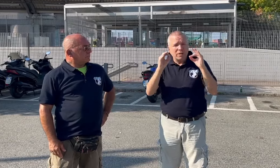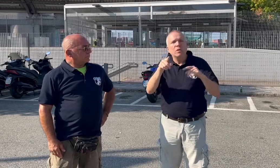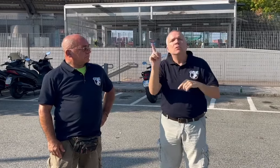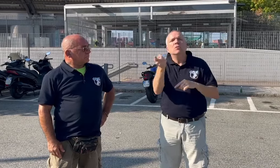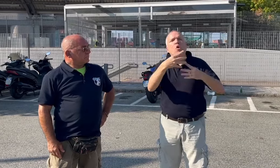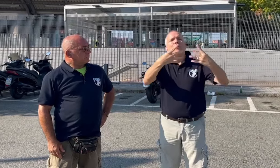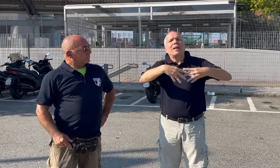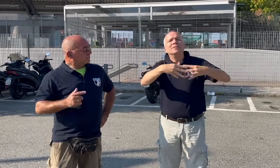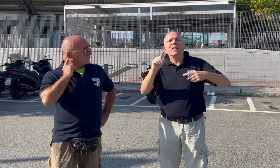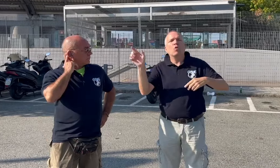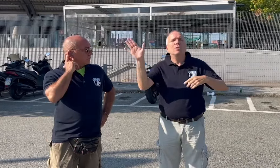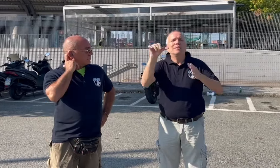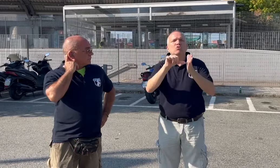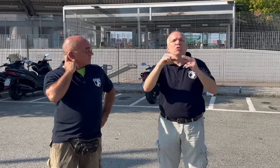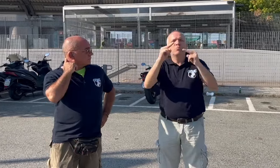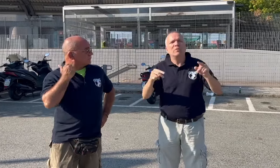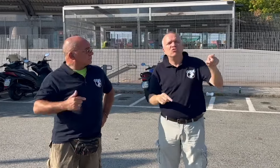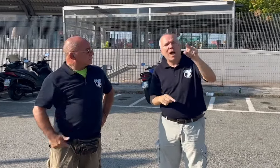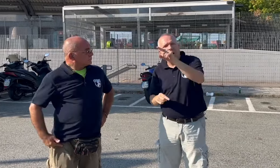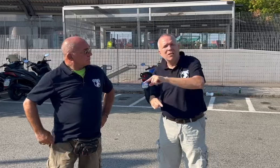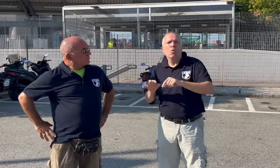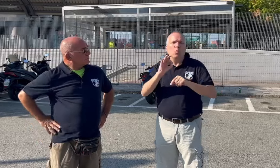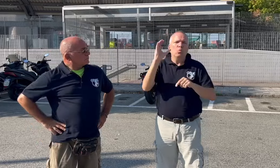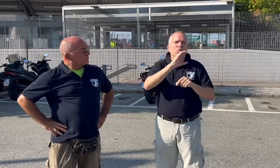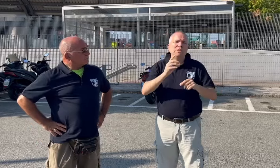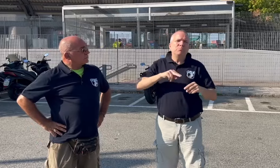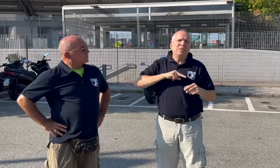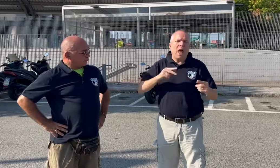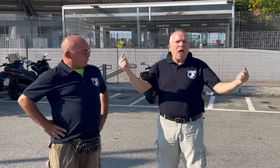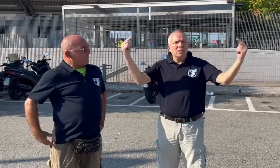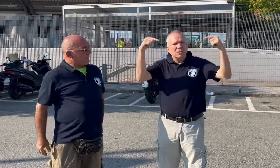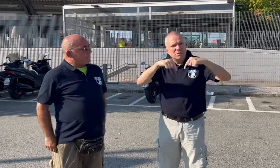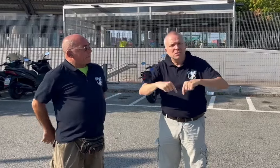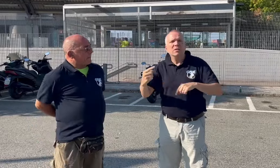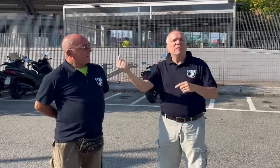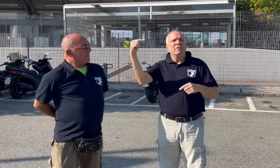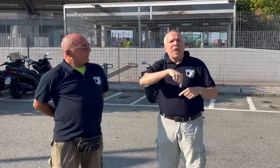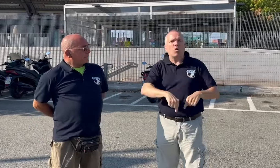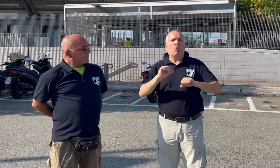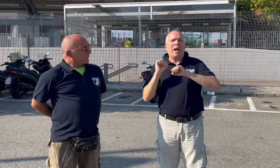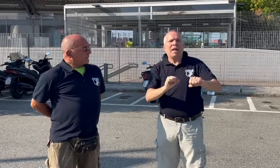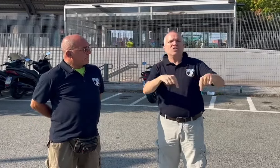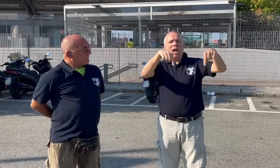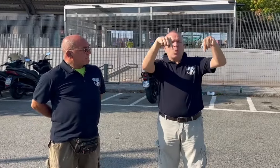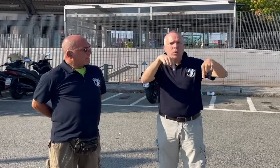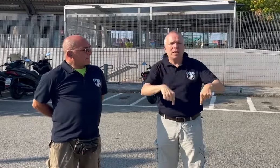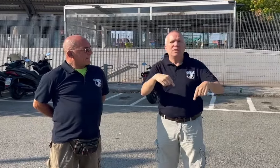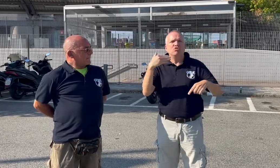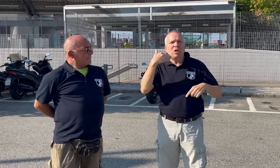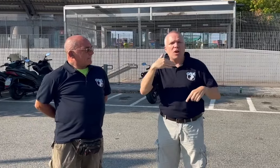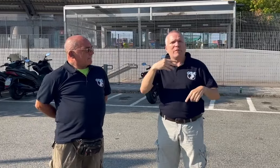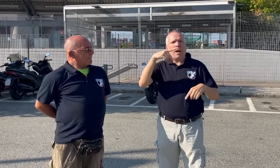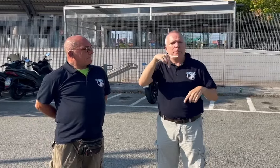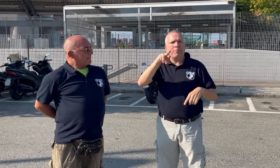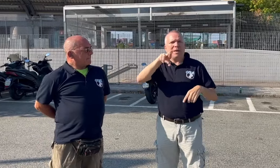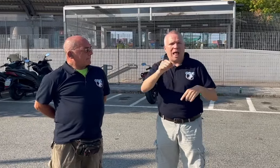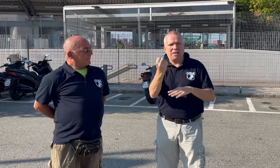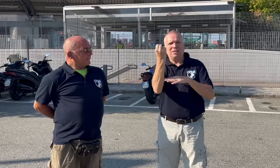Vi ricordo che i pullman organizzati dalle sedi provinciali e chi vuole partecipare al corteo devono venire a parcheggiare qui a Genova Pra